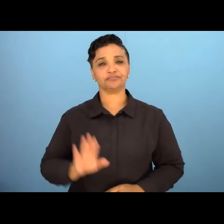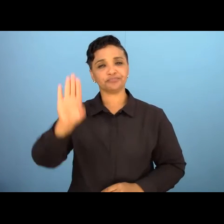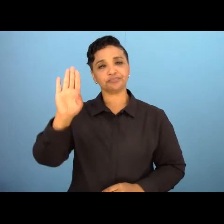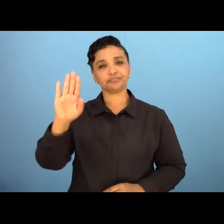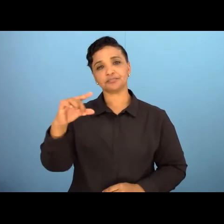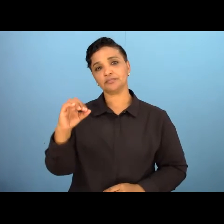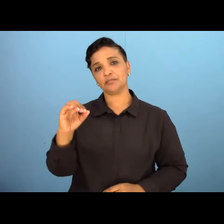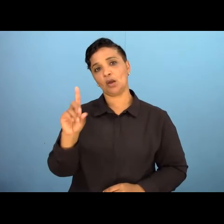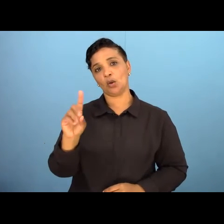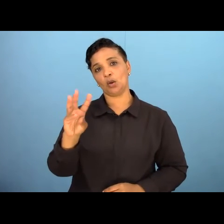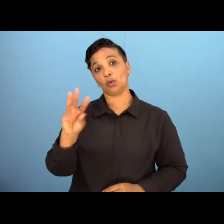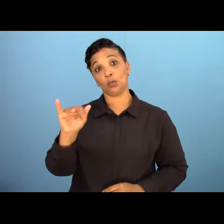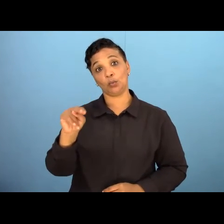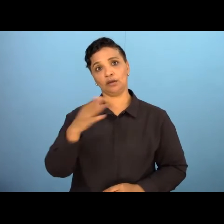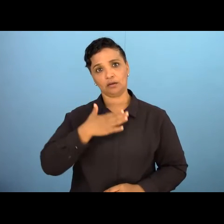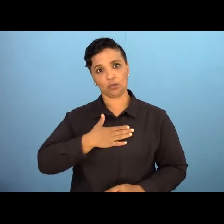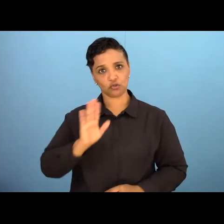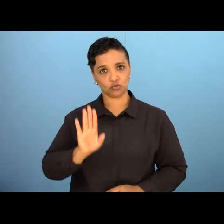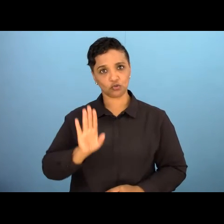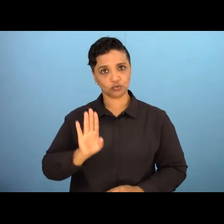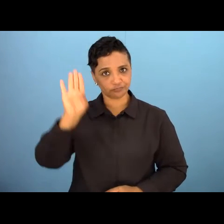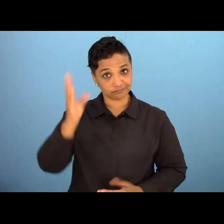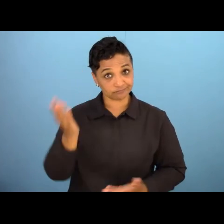discapacidad en el censo de 2011, por lo que probablemente representarán menos de un 9% más, Godwin